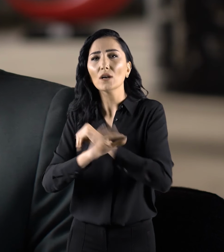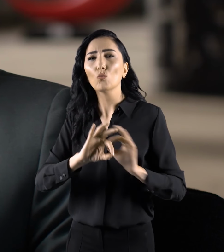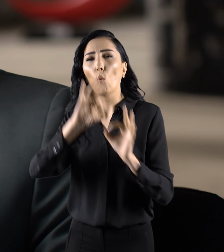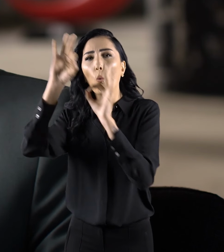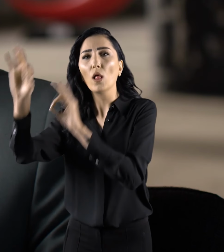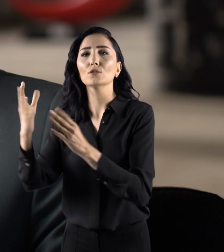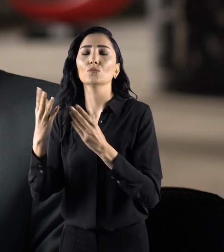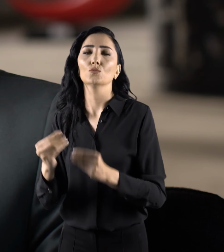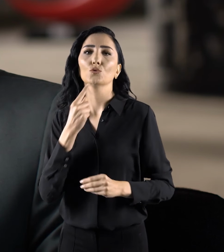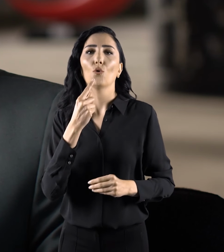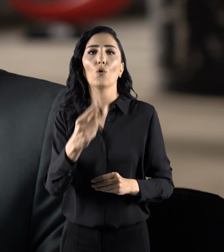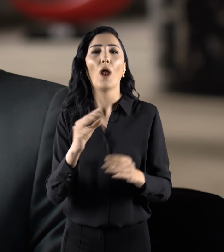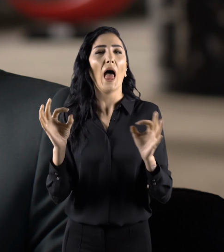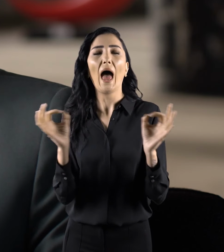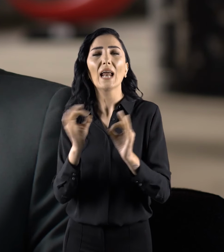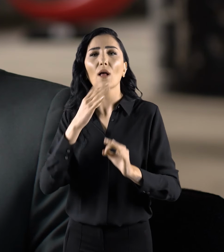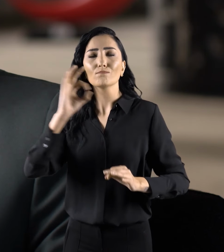hızlı bir şekilde ulaştırılmalarını sağlar.